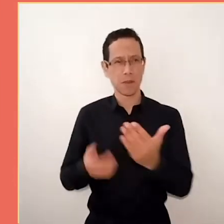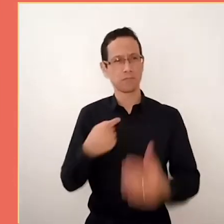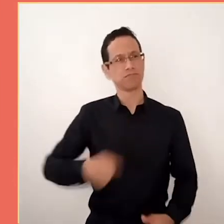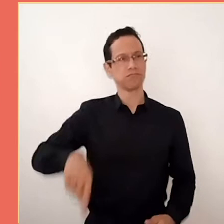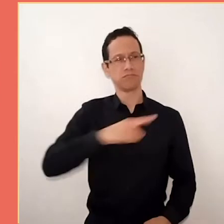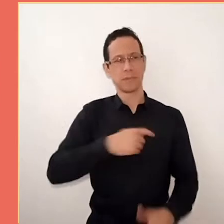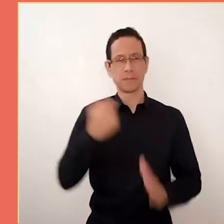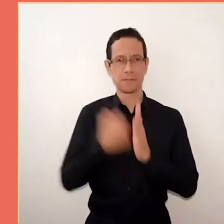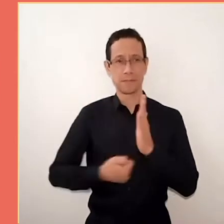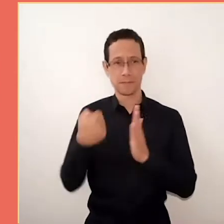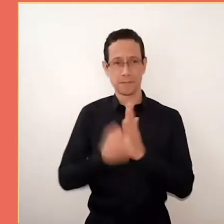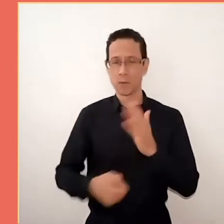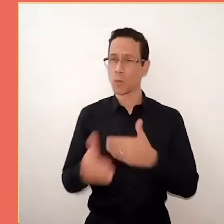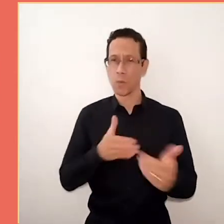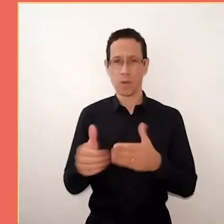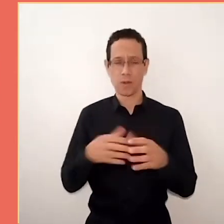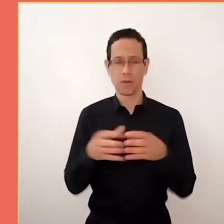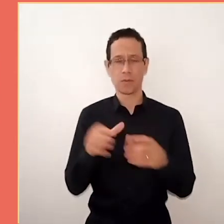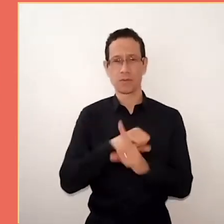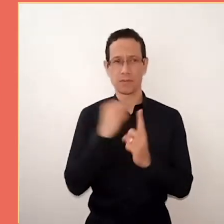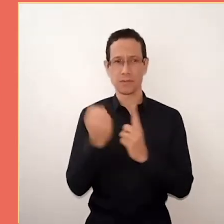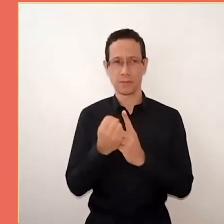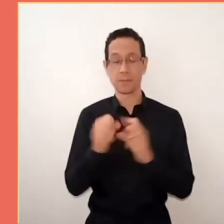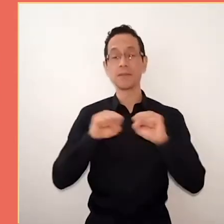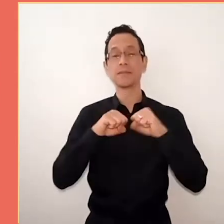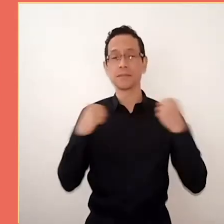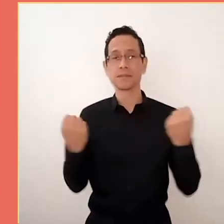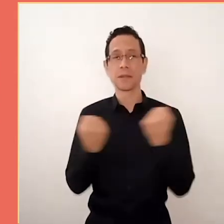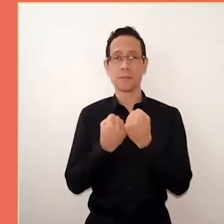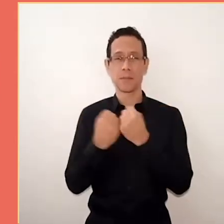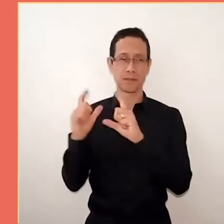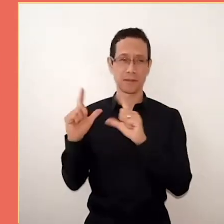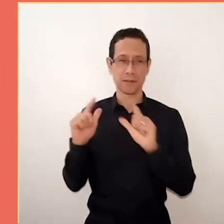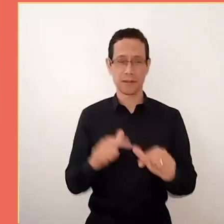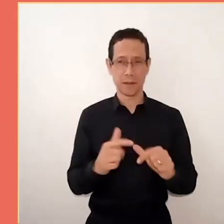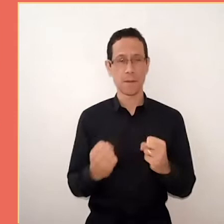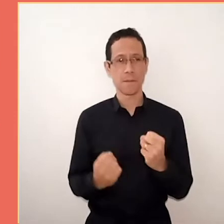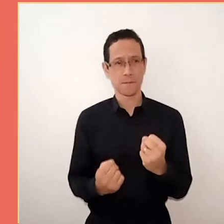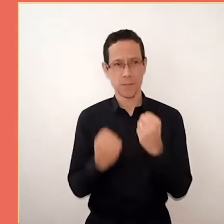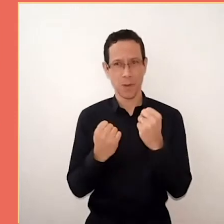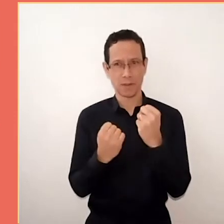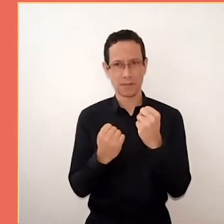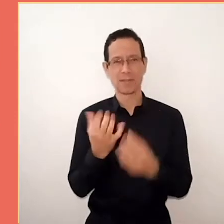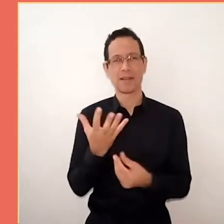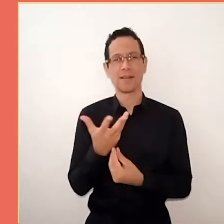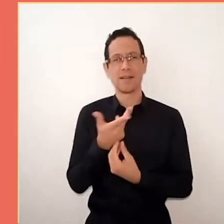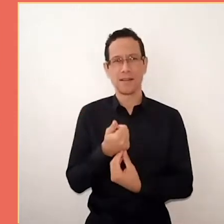Essa pequena história que construímos nesse seminário nos reafirmou a potência da arte, da palavra e da leitura.